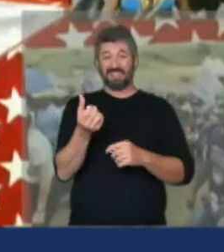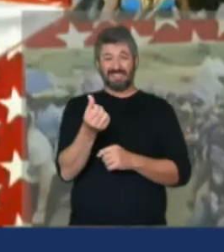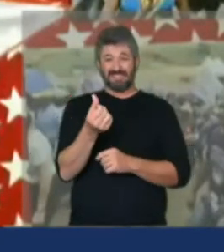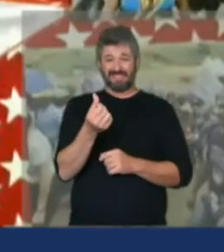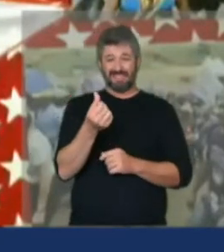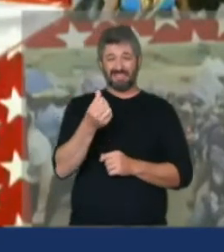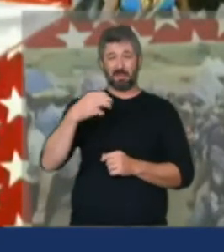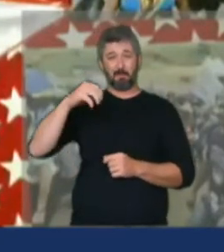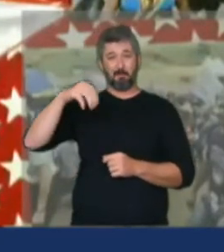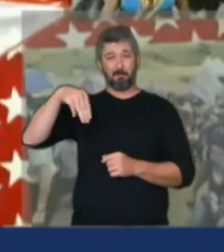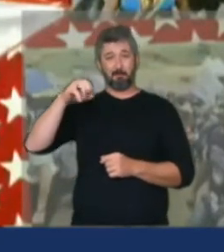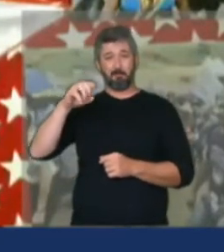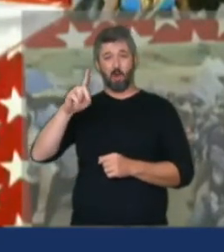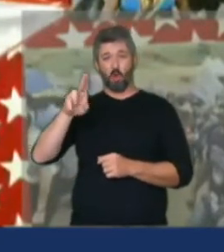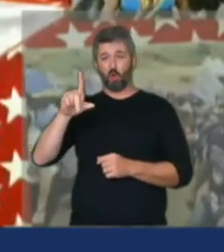REGULARIZAÇÃO É ... PARA SEIS MÓDULOS FISCAIS DAS